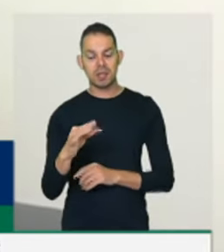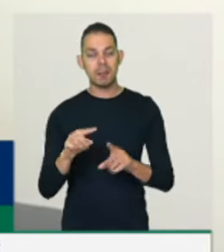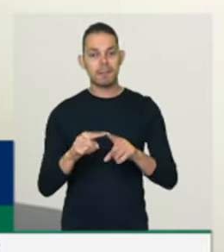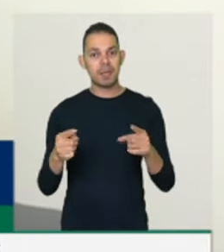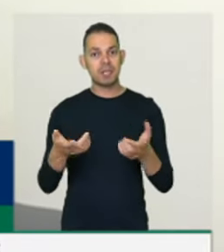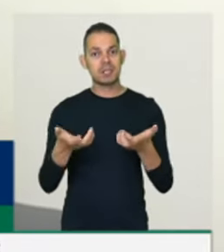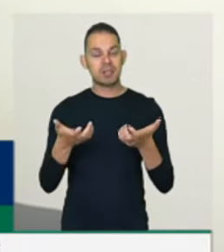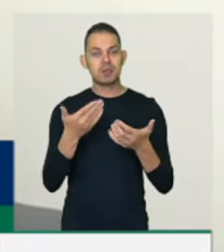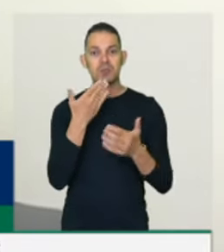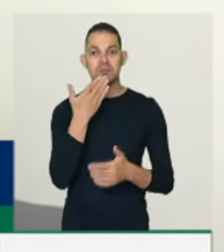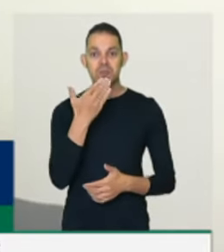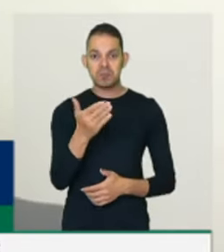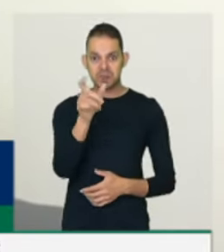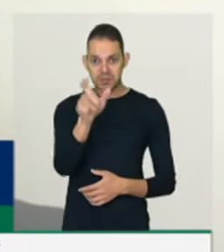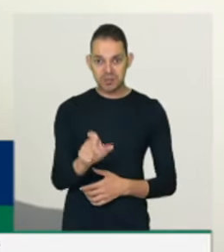V.EXA. QUE DURANTE O DEBATE PROCURE SE INFORMAR, TENHO